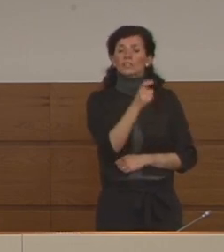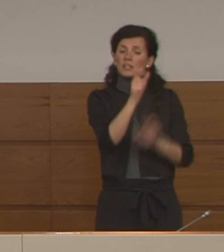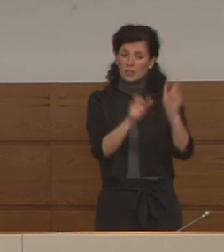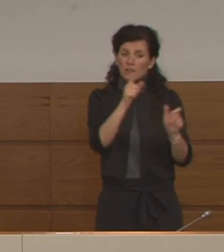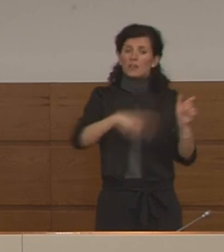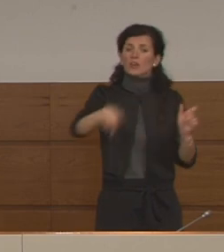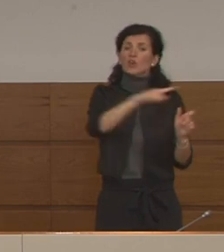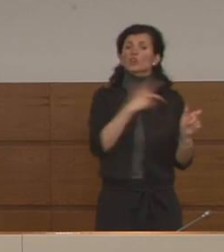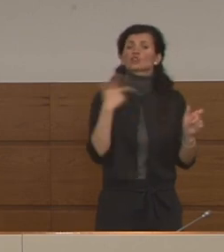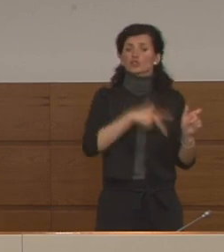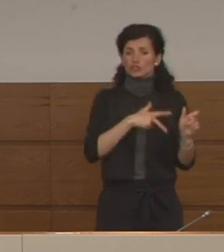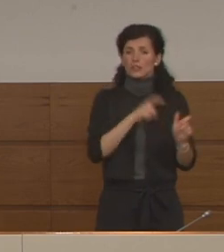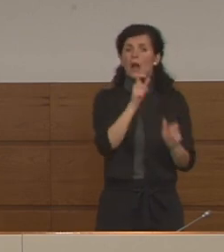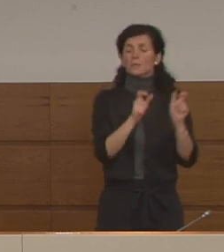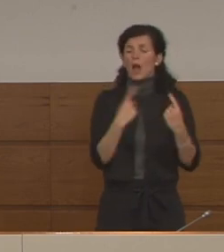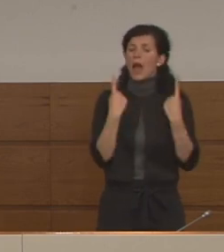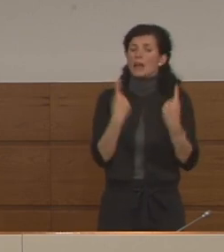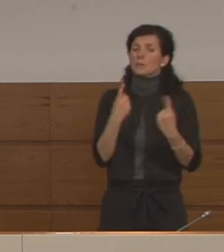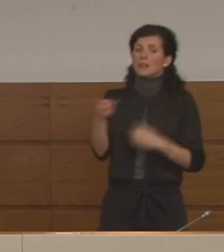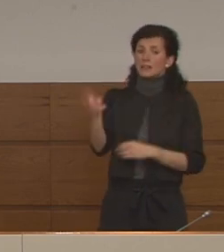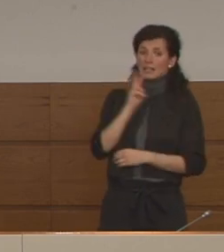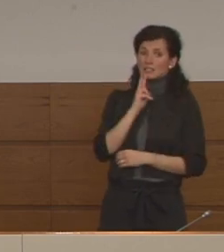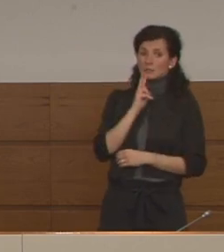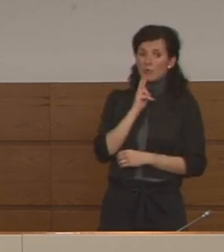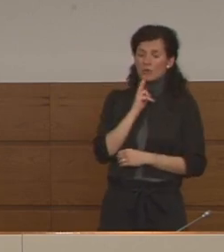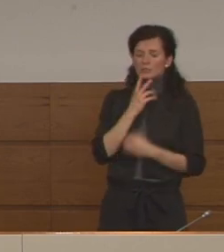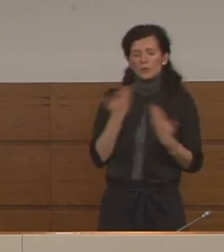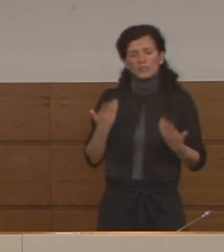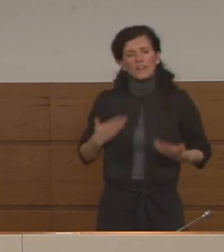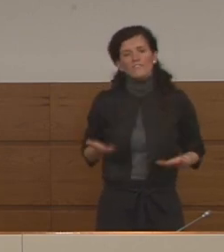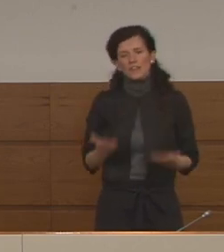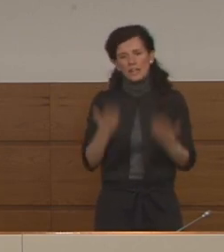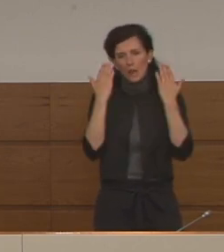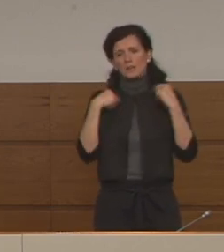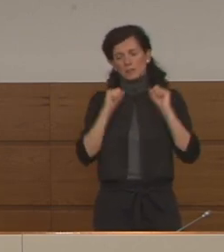finalmente, e Angelo tu mi capisci, concrete. Grazie.